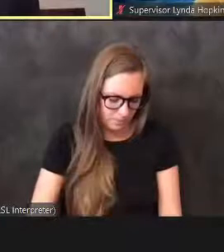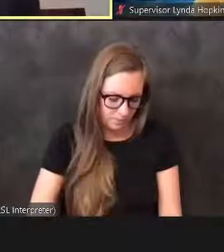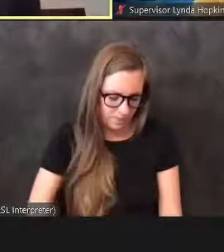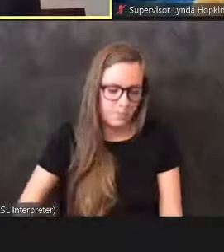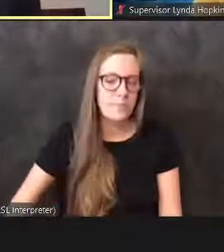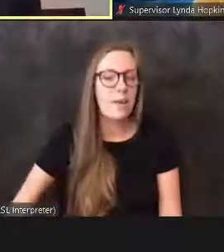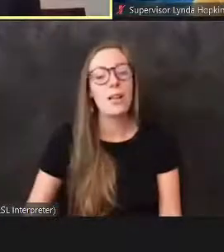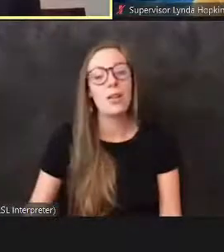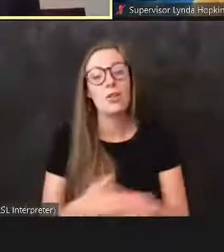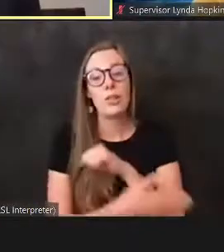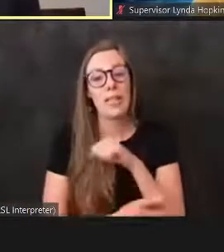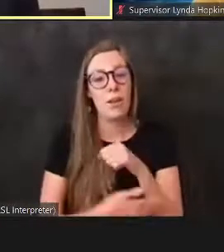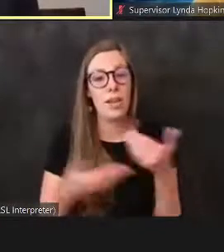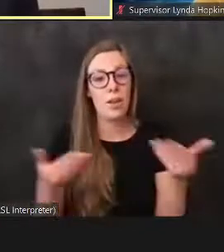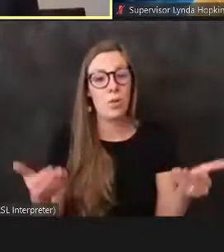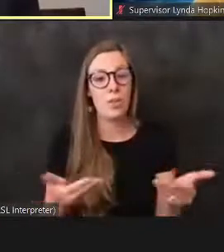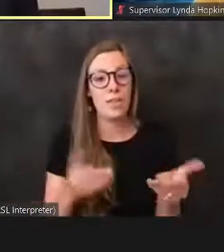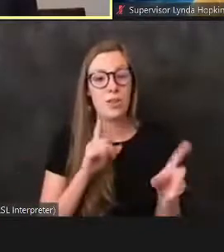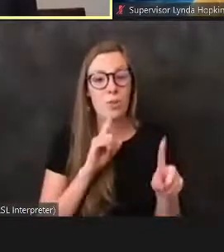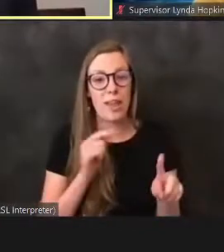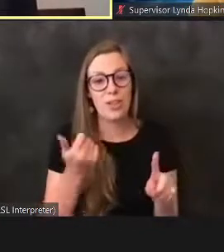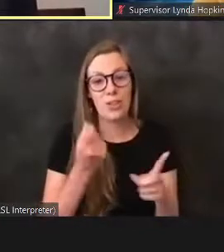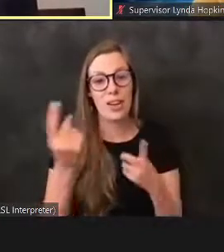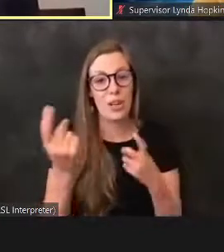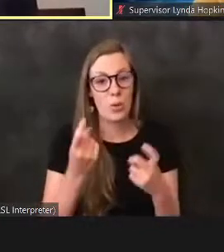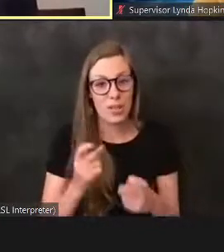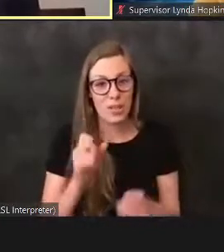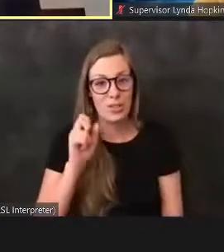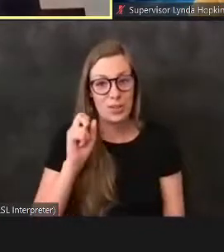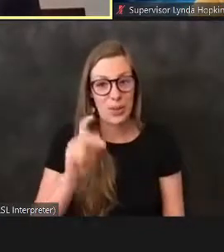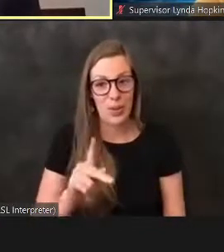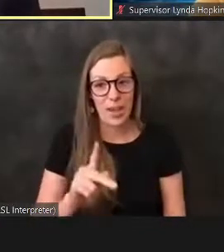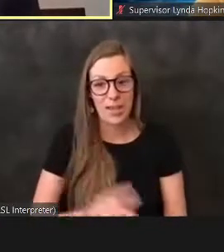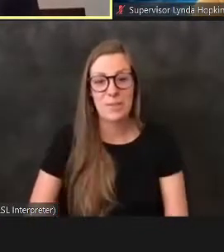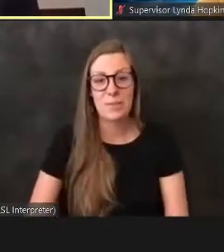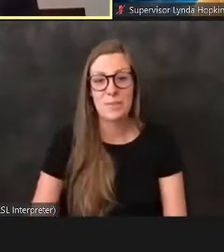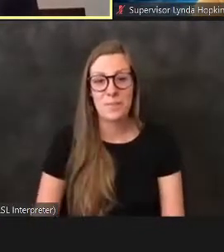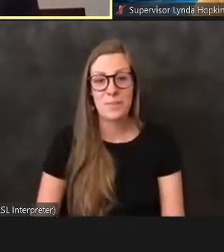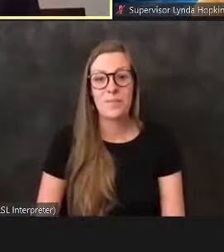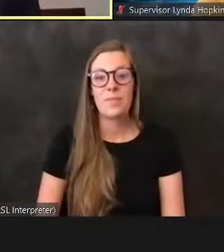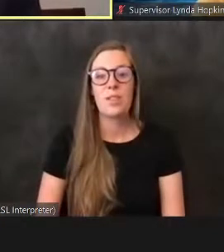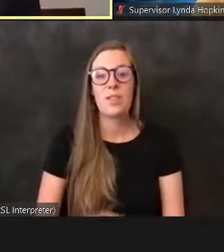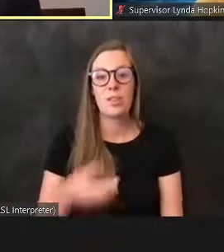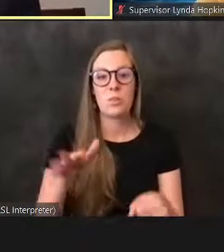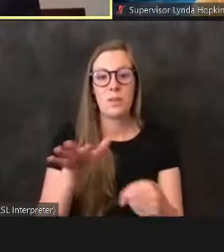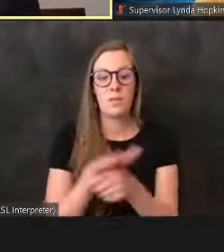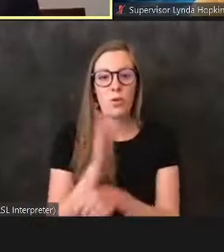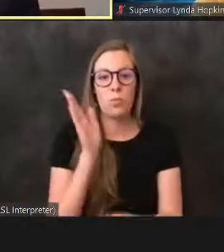y veo hacia el futuro poder contestar preguntas o preocupaciones y haga una.